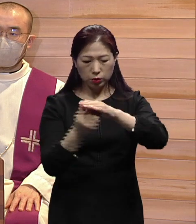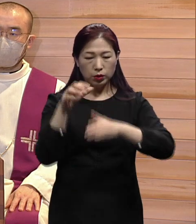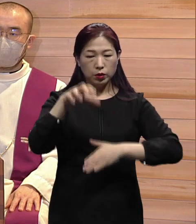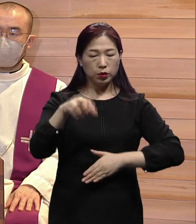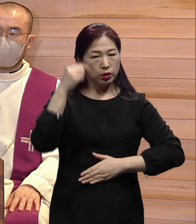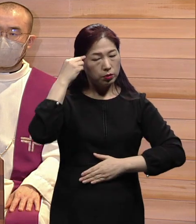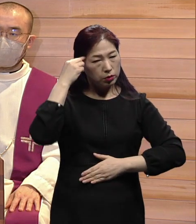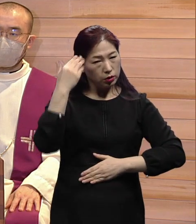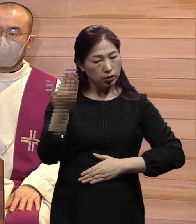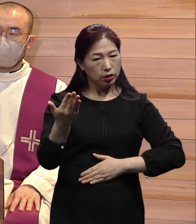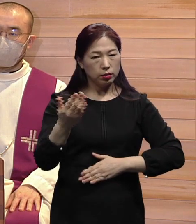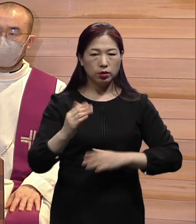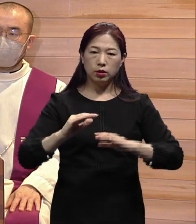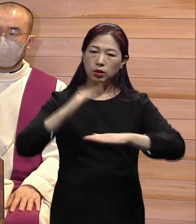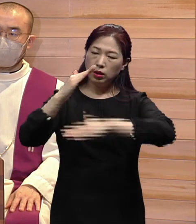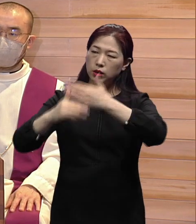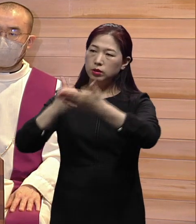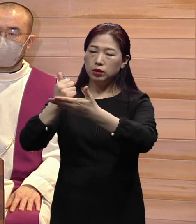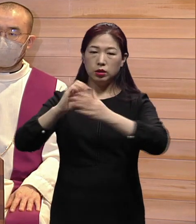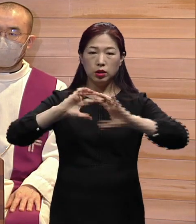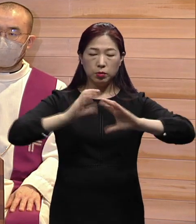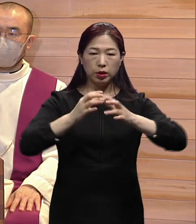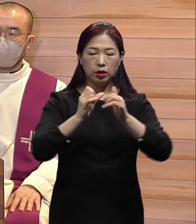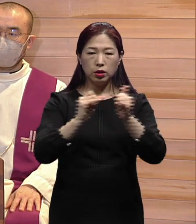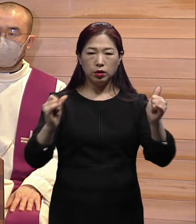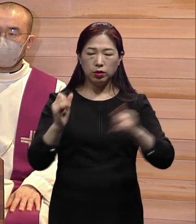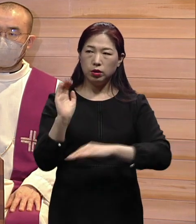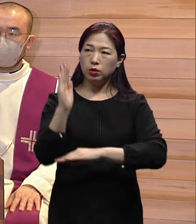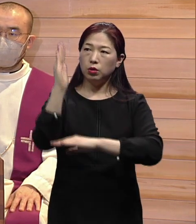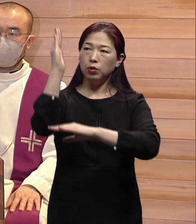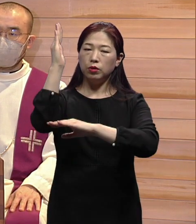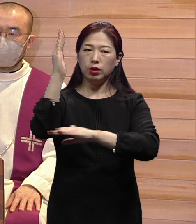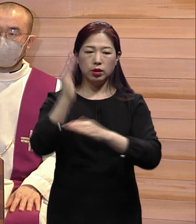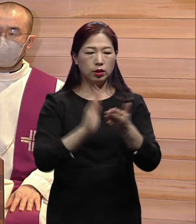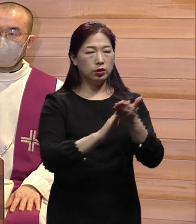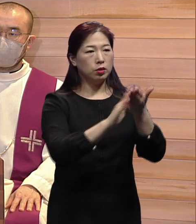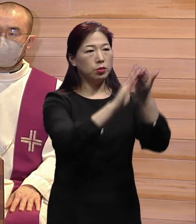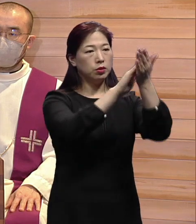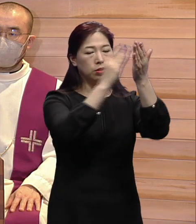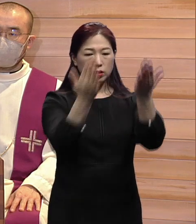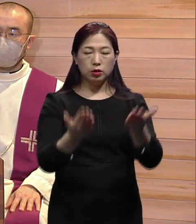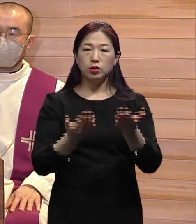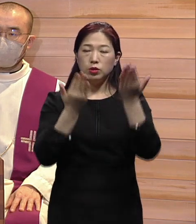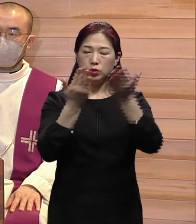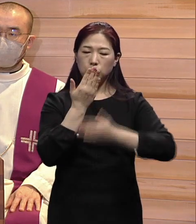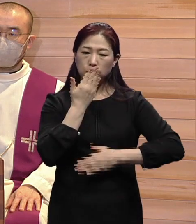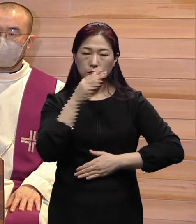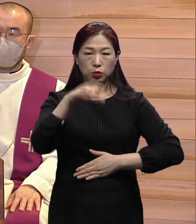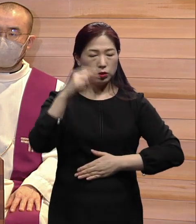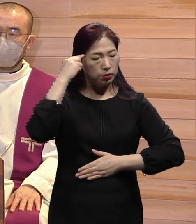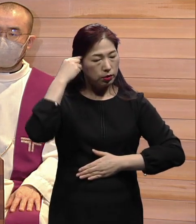모든 하느님 백성이 찾아와 영광과 찬미를 드릴 수 있는 곳입니까?